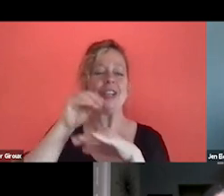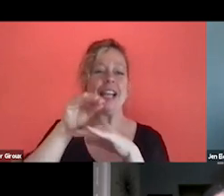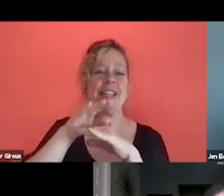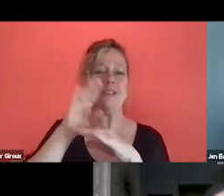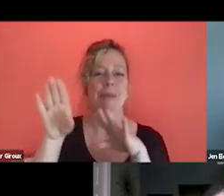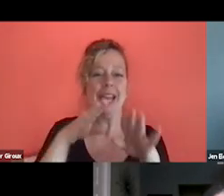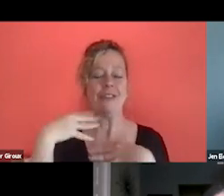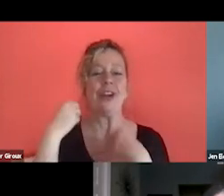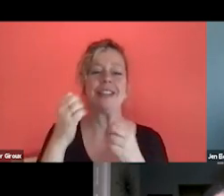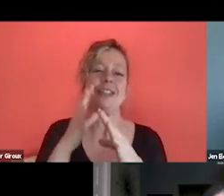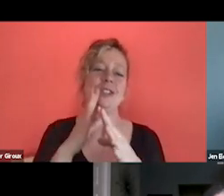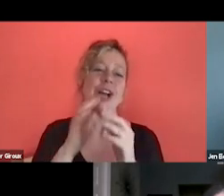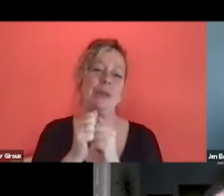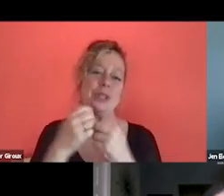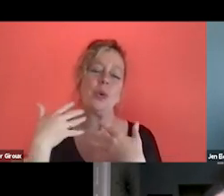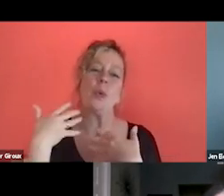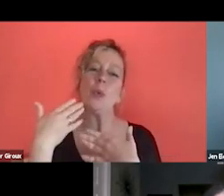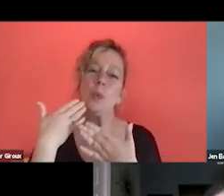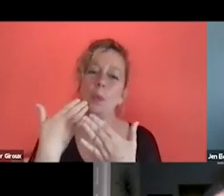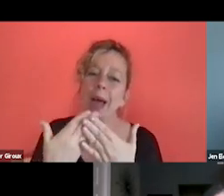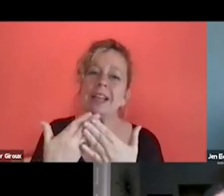Ella hablará con nosotros sobre el bienestar y la resiliencia